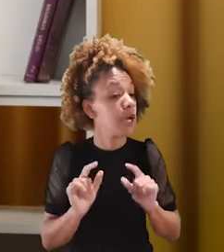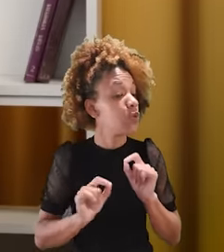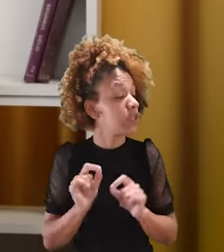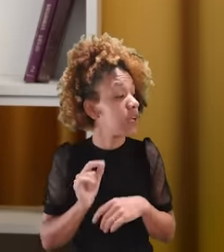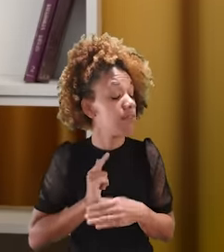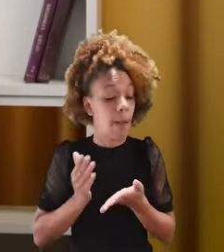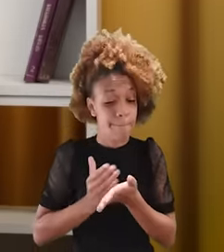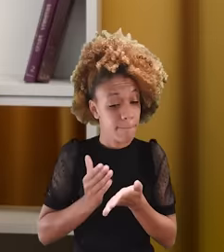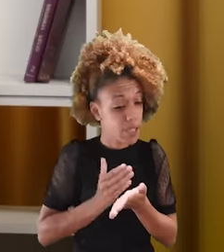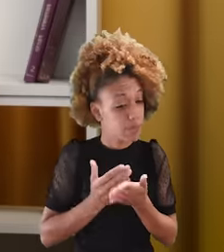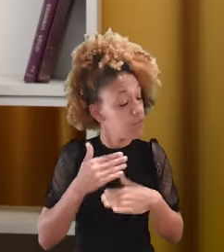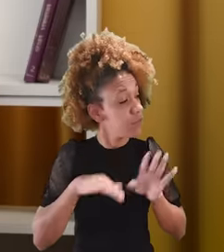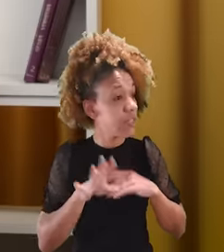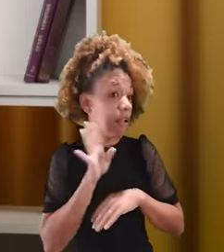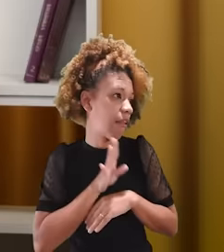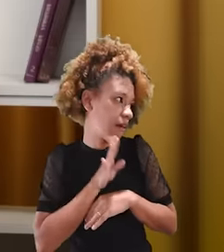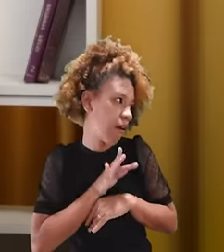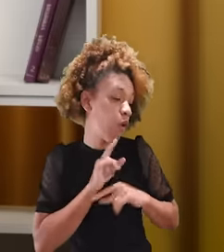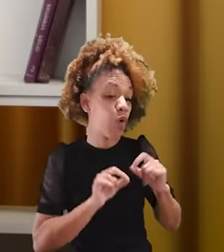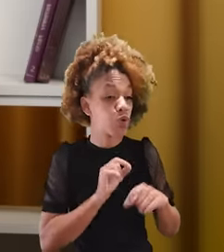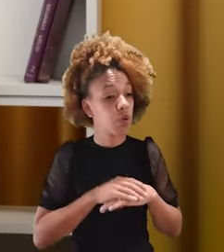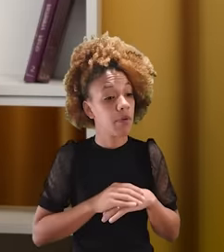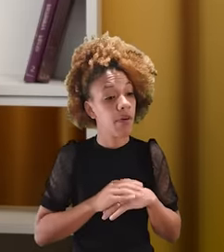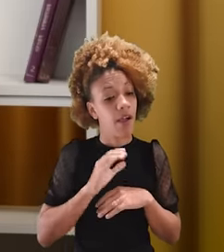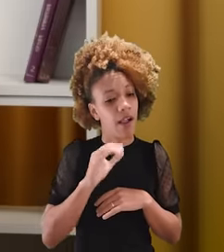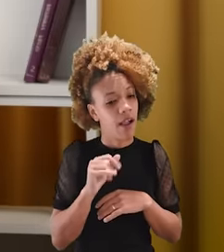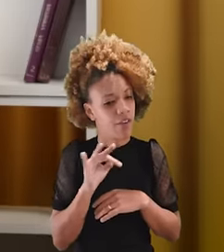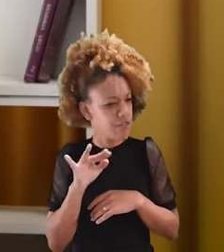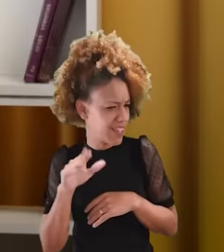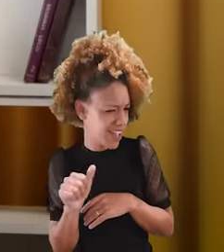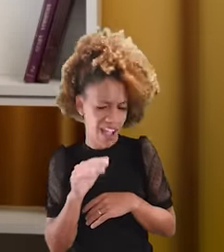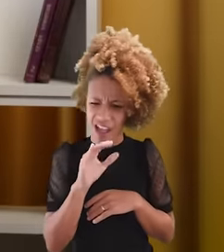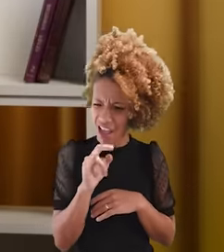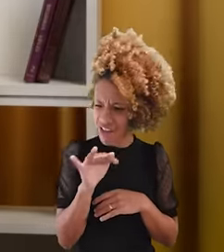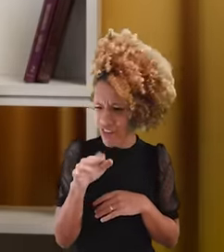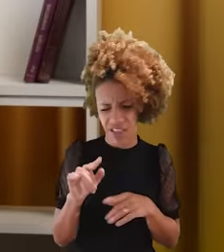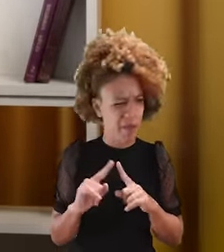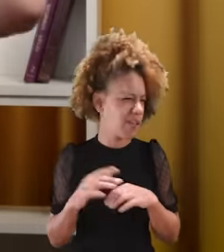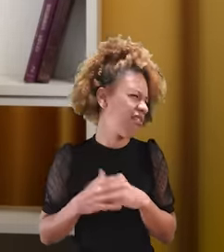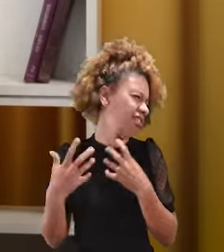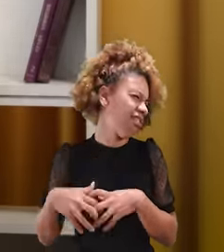livro talvez seu muito legal sobre a história do Cica mas kafica Cica é coisa de cabeçuda Mas você